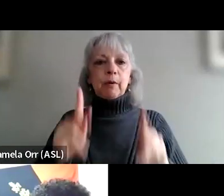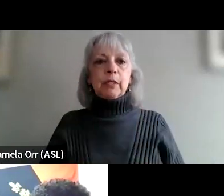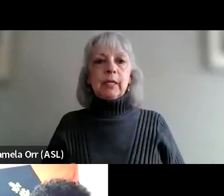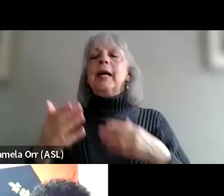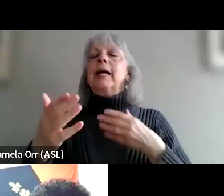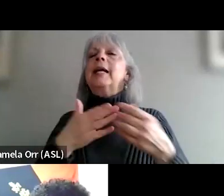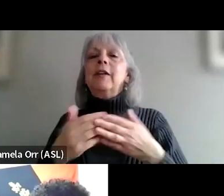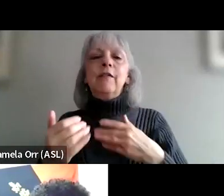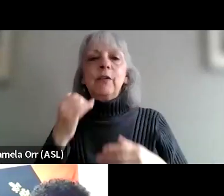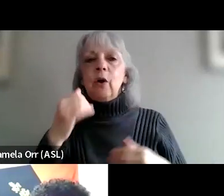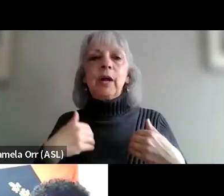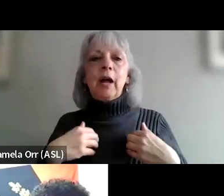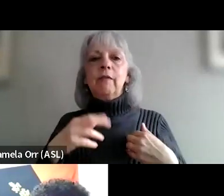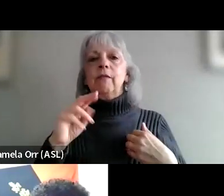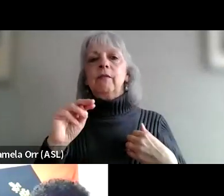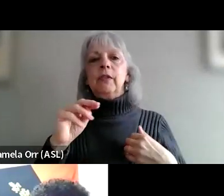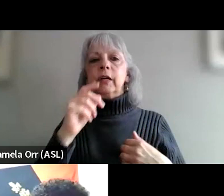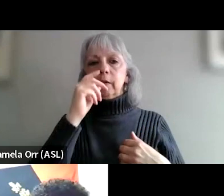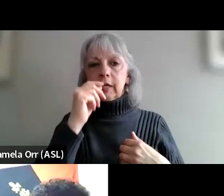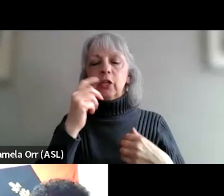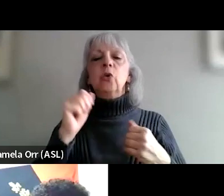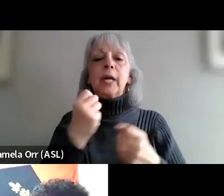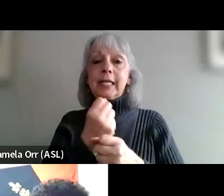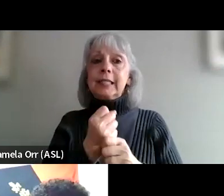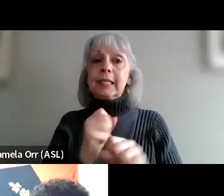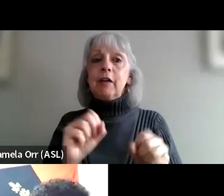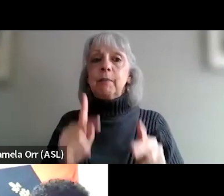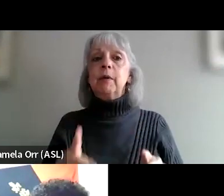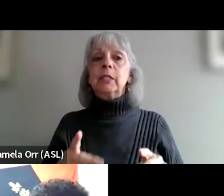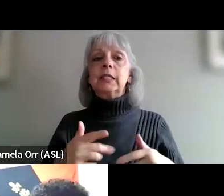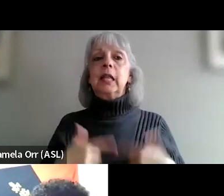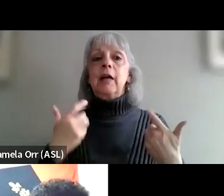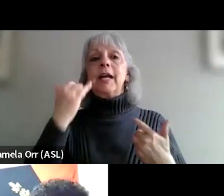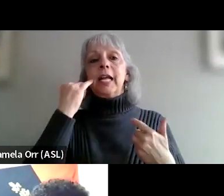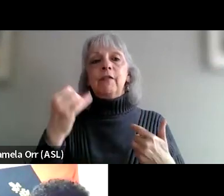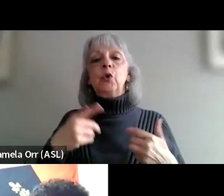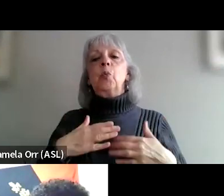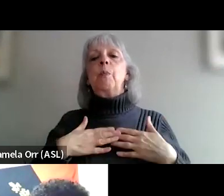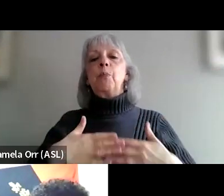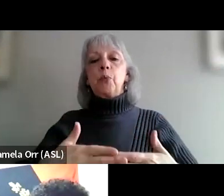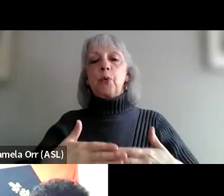aún pueden salvarle la vida a alguien si respiran por ellos. Hagan eso.